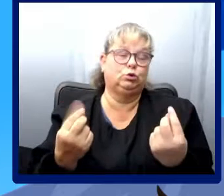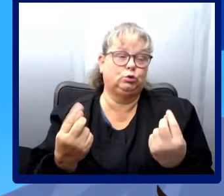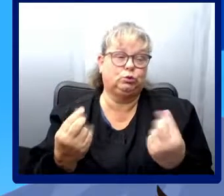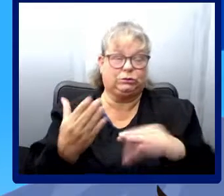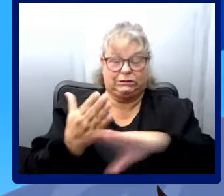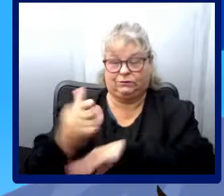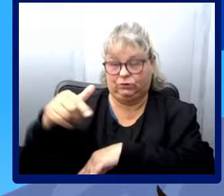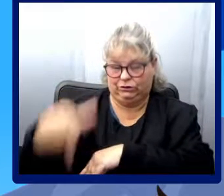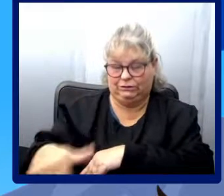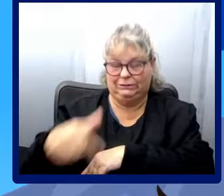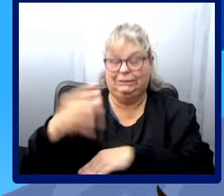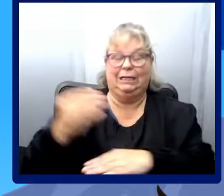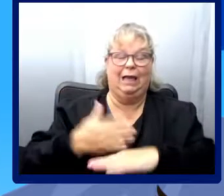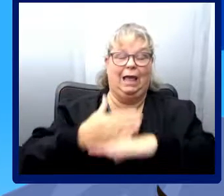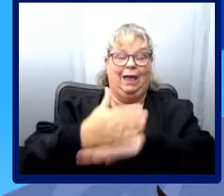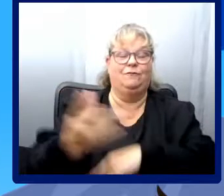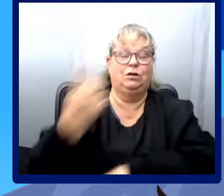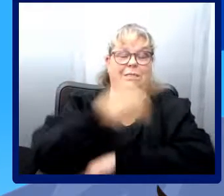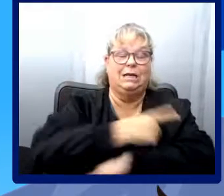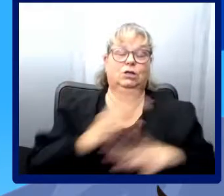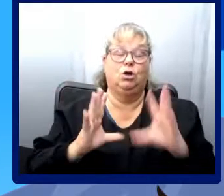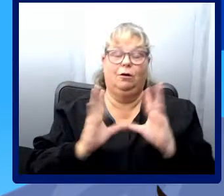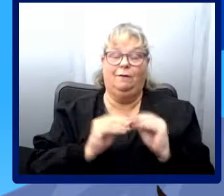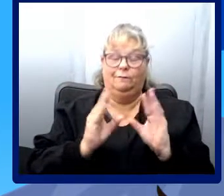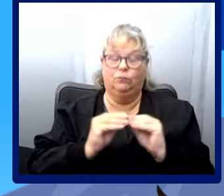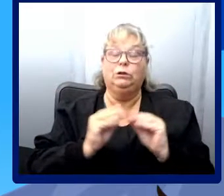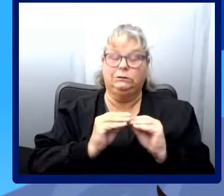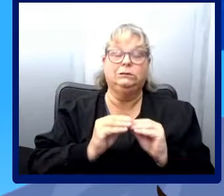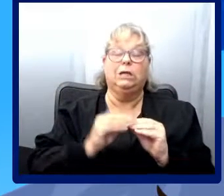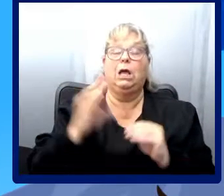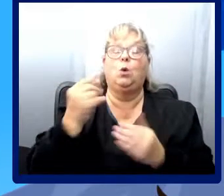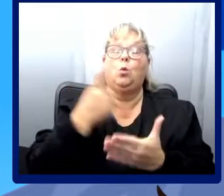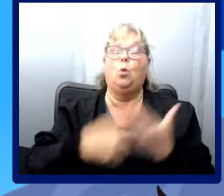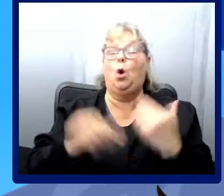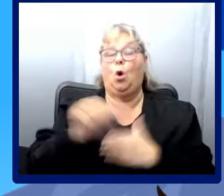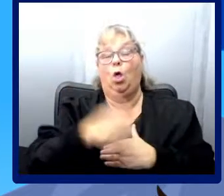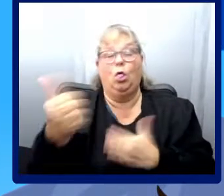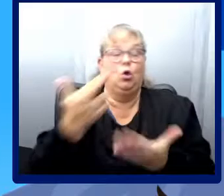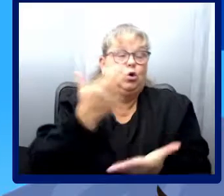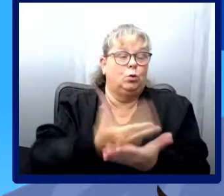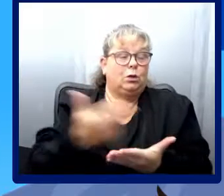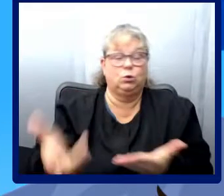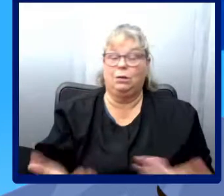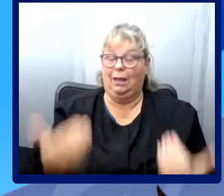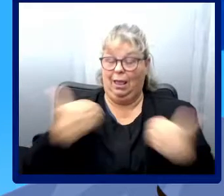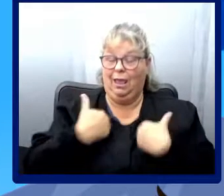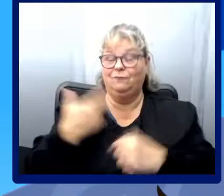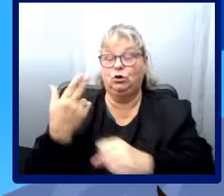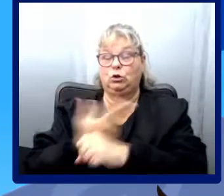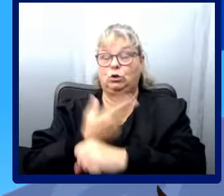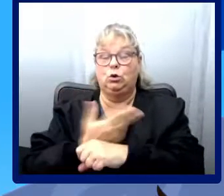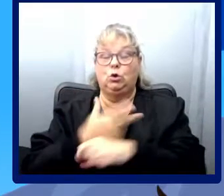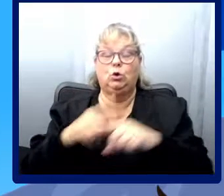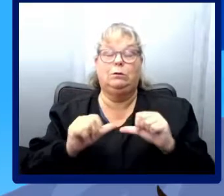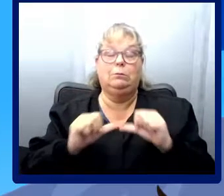y después de la conferencia de hoy y qué recursos pueden usar para seguir aprendiendo y mejorar. Estado del flujo